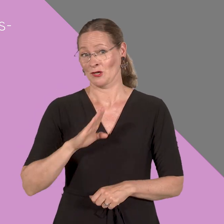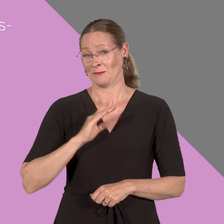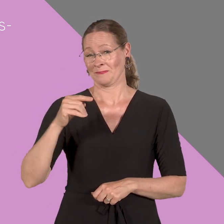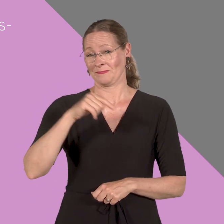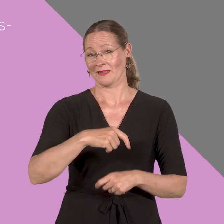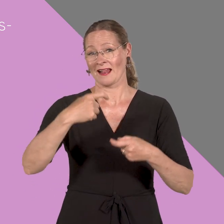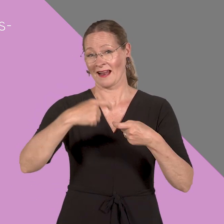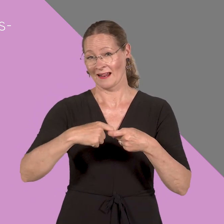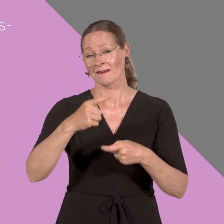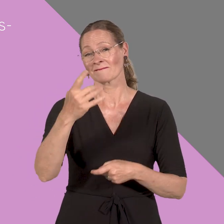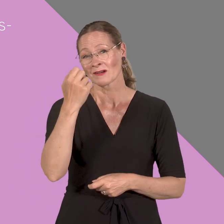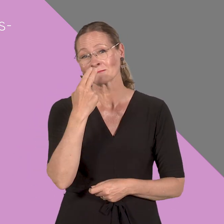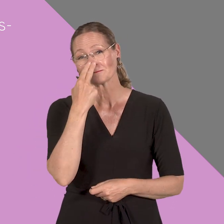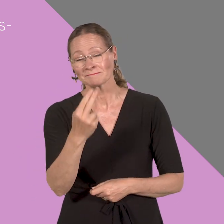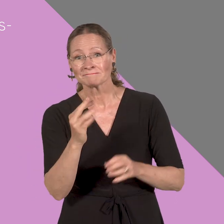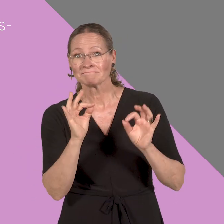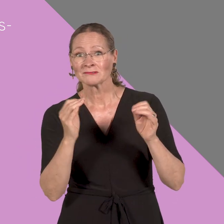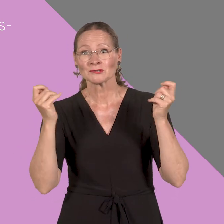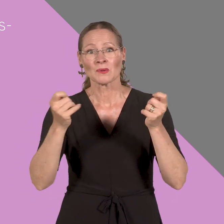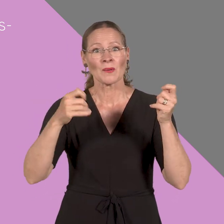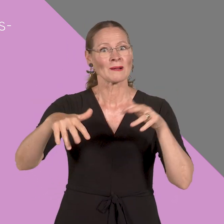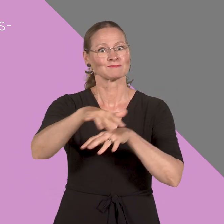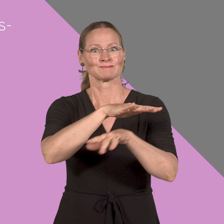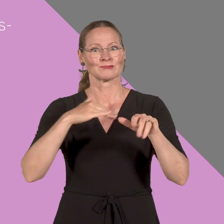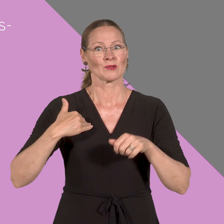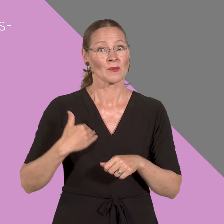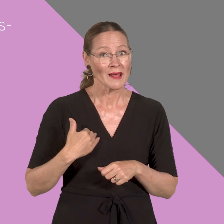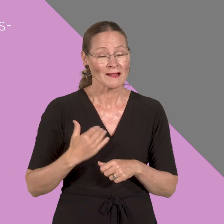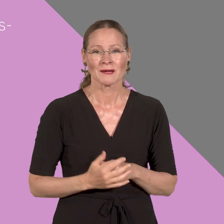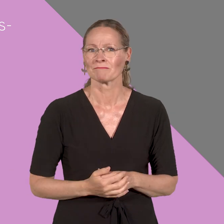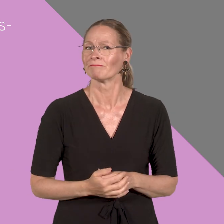Oheisen linkin kautta voit käydä katsomassa videon juhlapaikan tunnelmista.